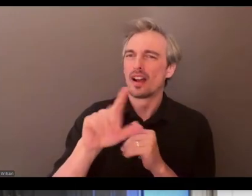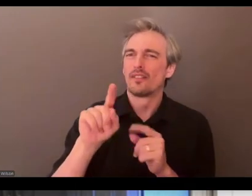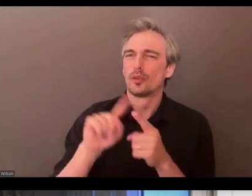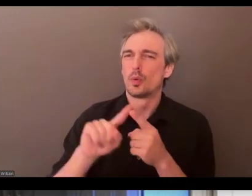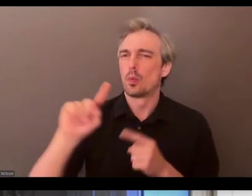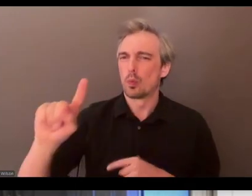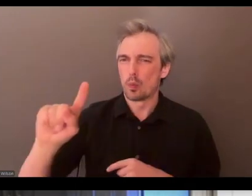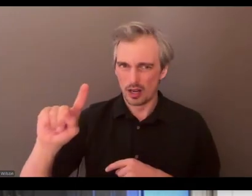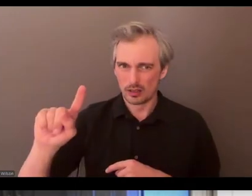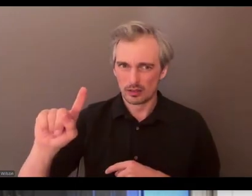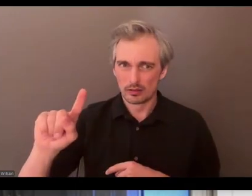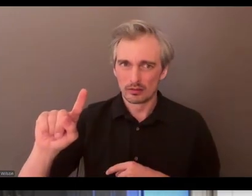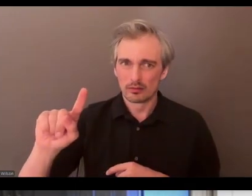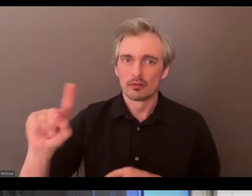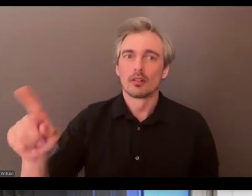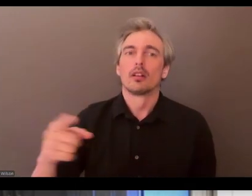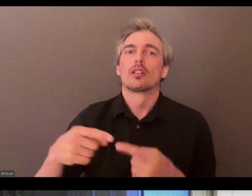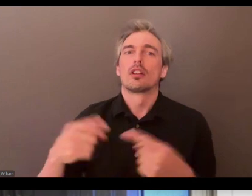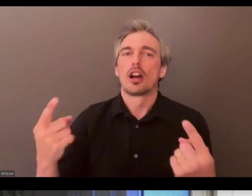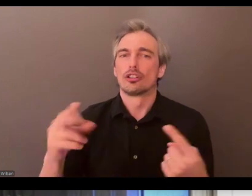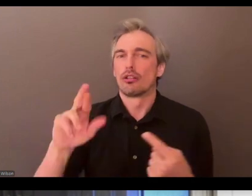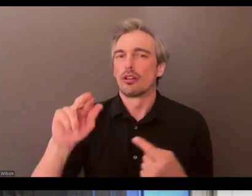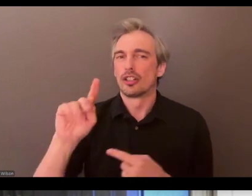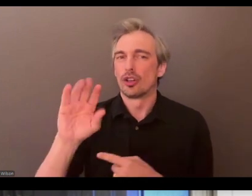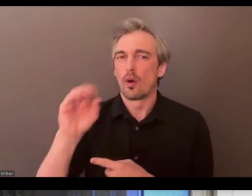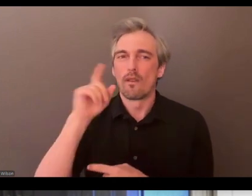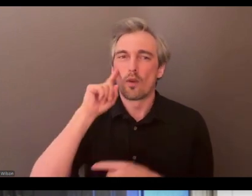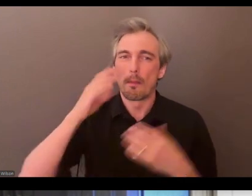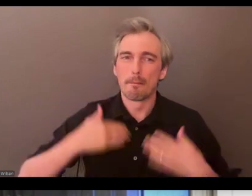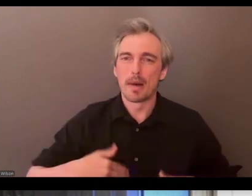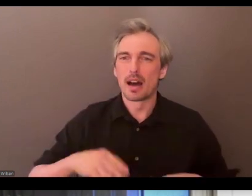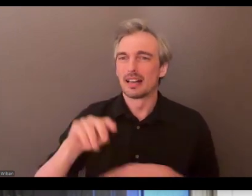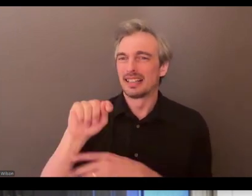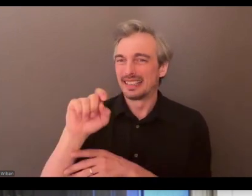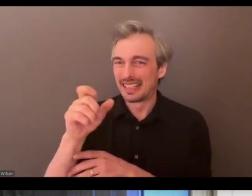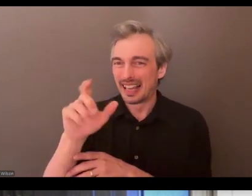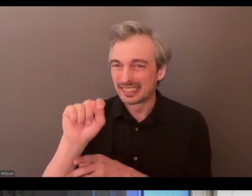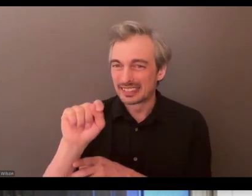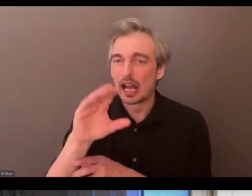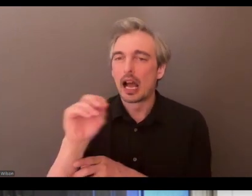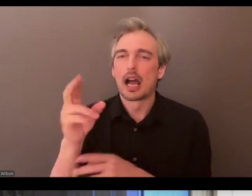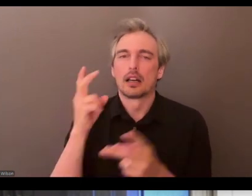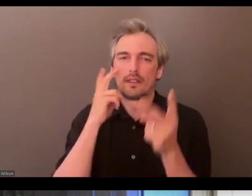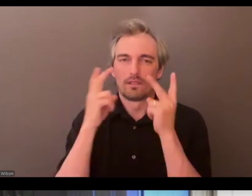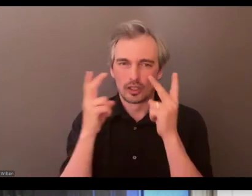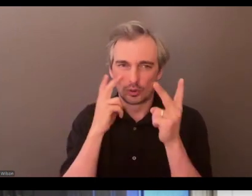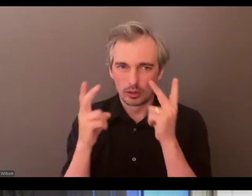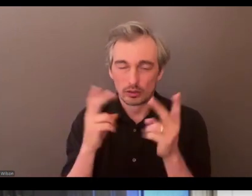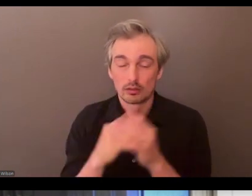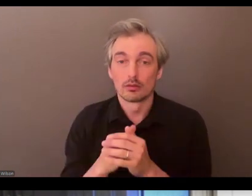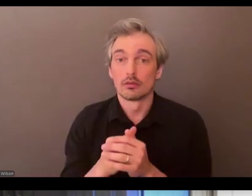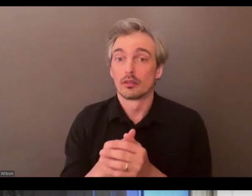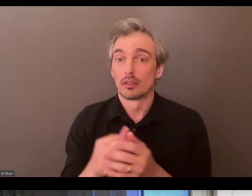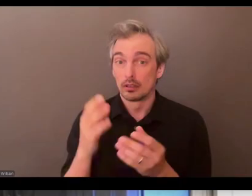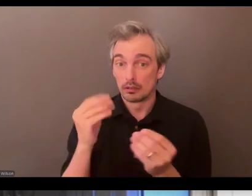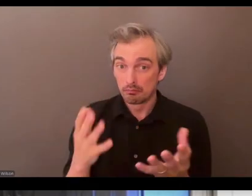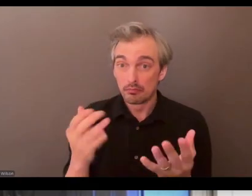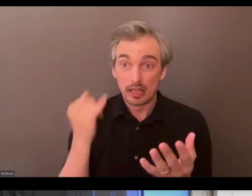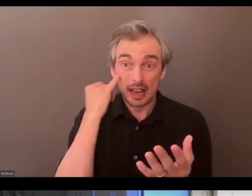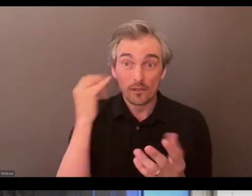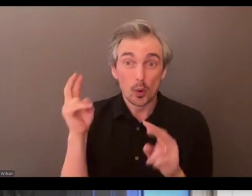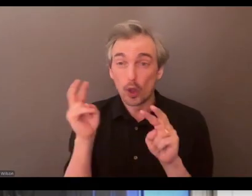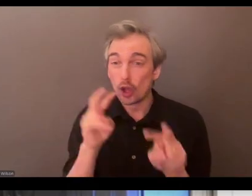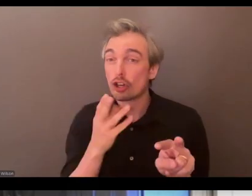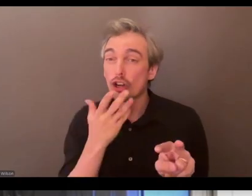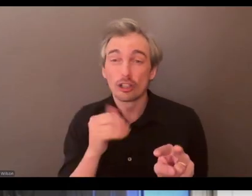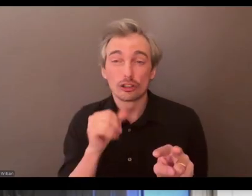さて、私がよく人々に言っていたのは、色を見て違和感があるなら、 それはおそらく色のコントラストに合格していないということです。